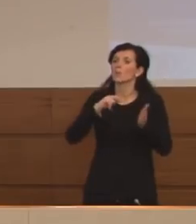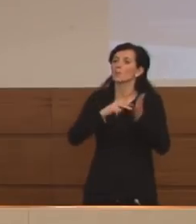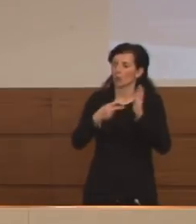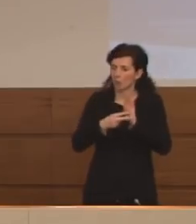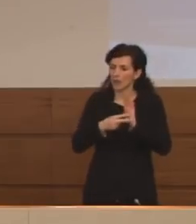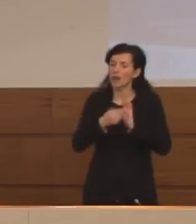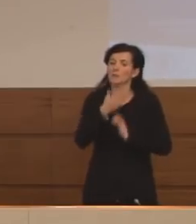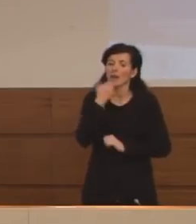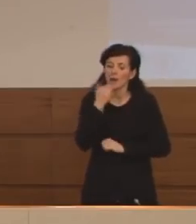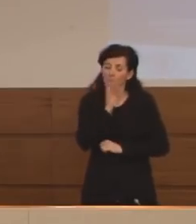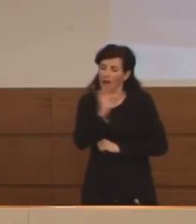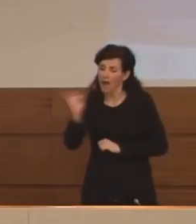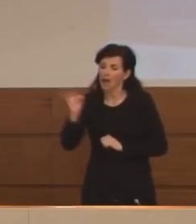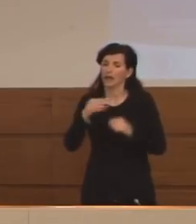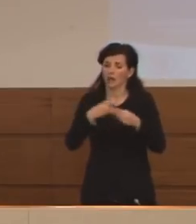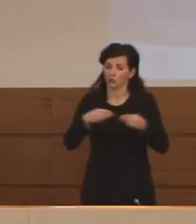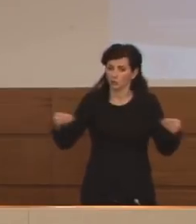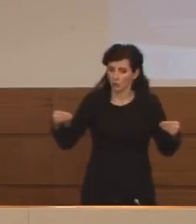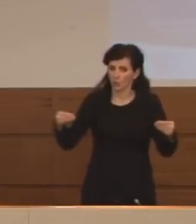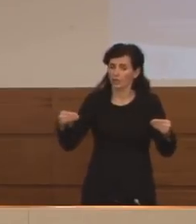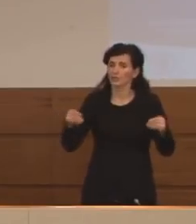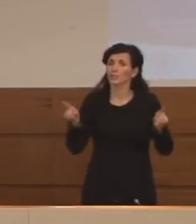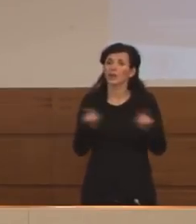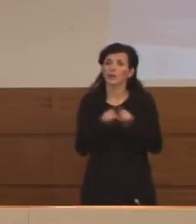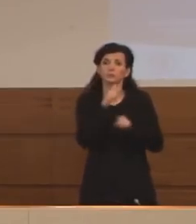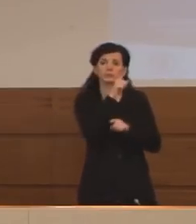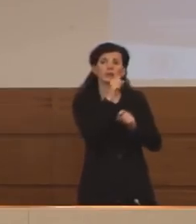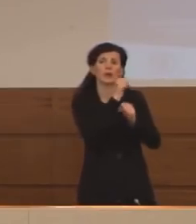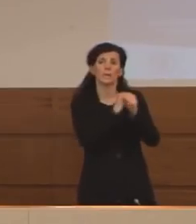E al risposta la dà anche il Piemonte che ha incominciato a produrseli da solo.